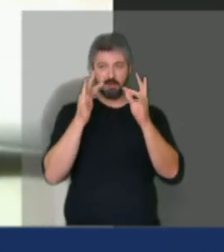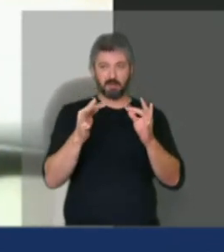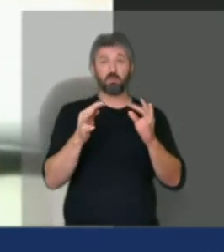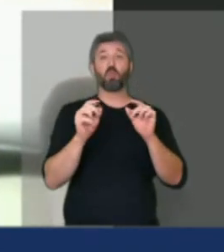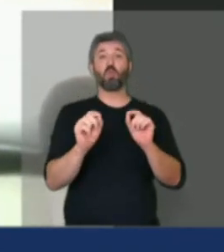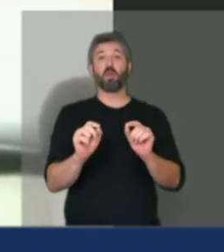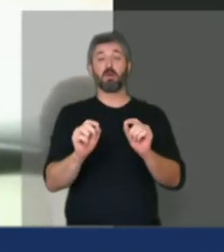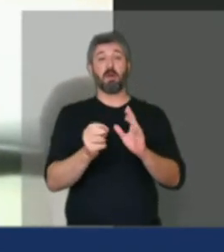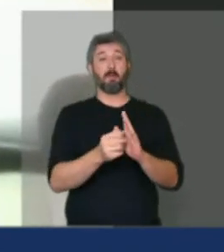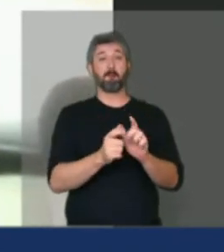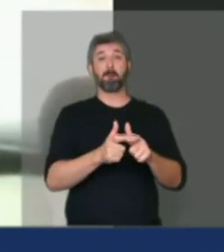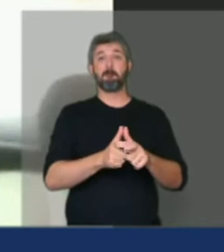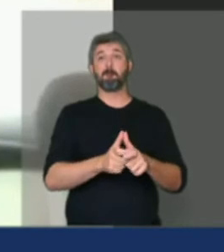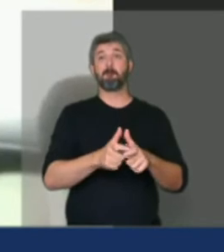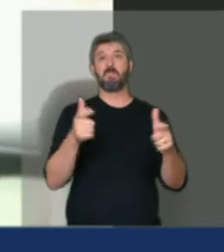GRANDE PARTE, 70 A 8 O% DOS QUE ESTÃO LÁ EM TÓ QUIO,